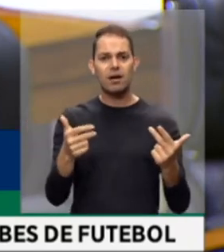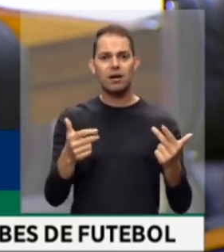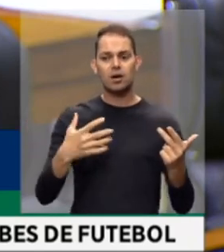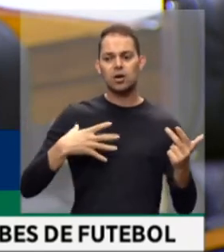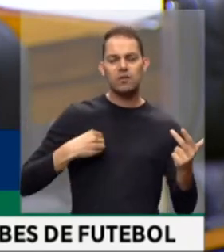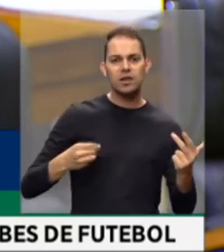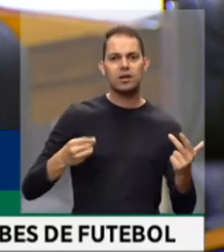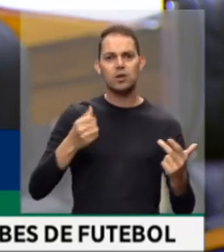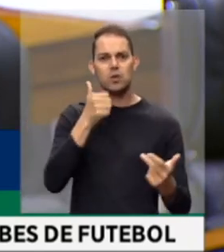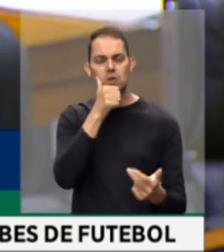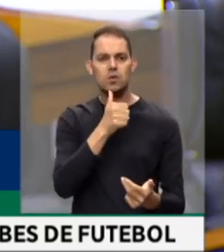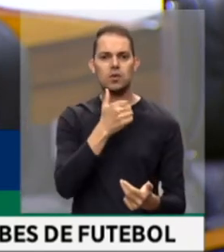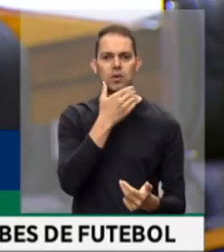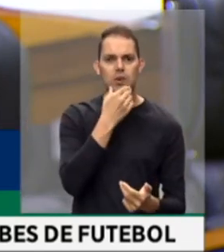MILHARES E MILHÕES DE FAMÍLIAS NESSE MOMENTO QUE